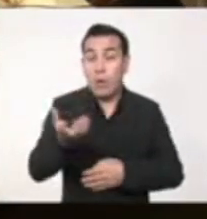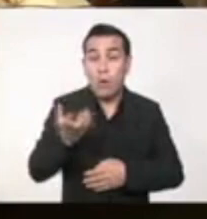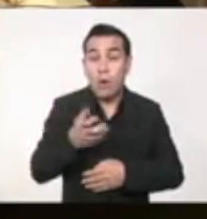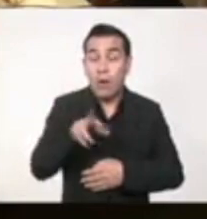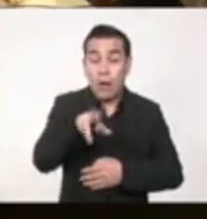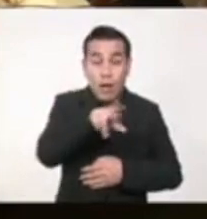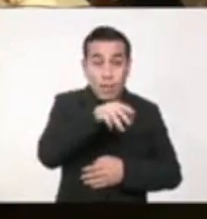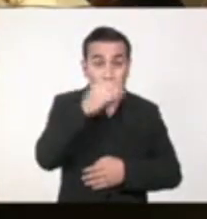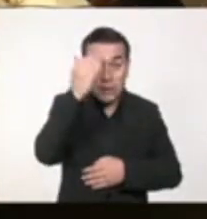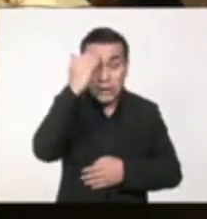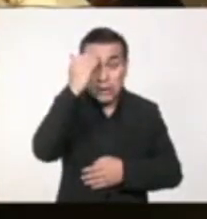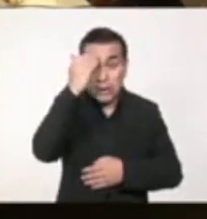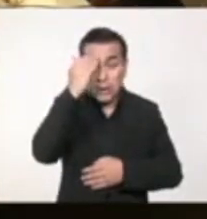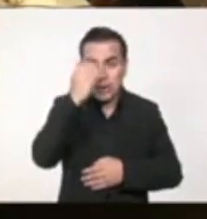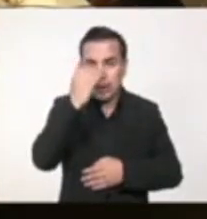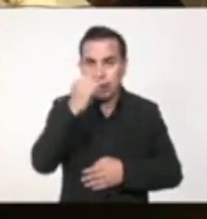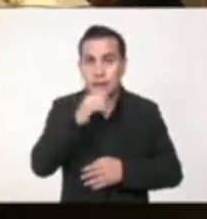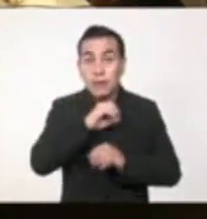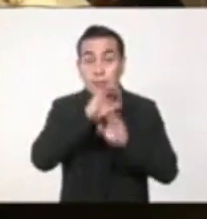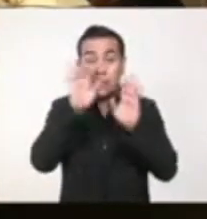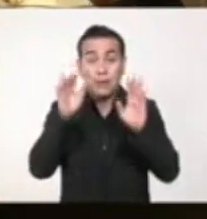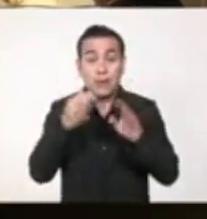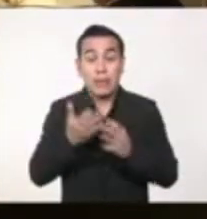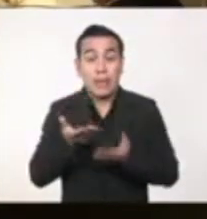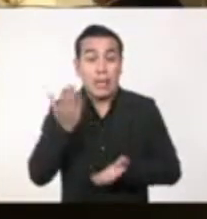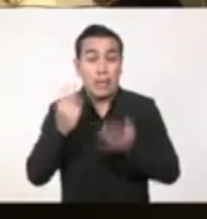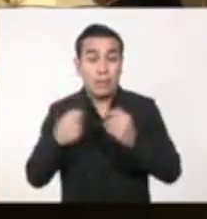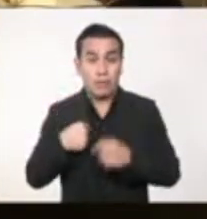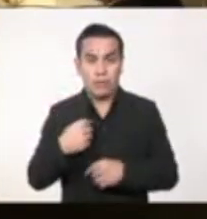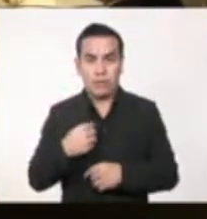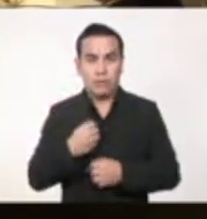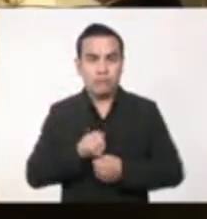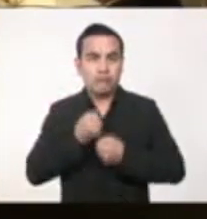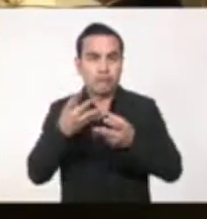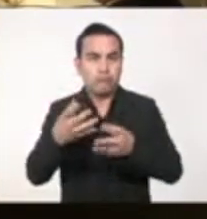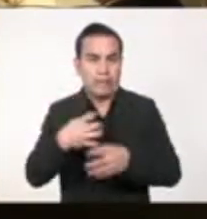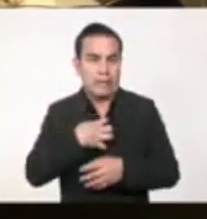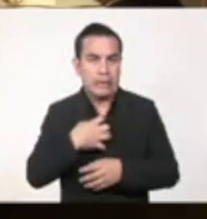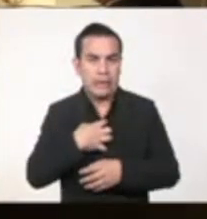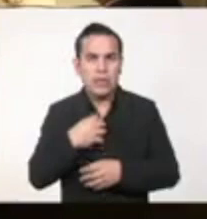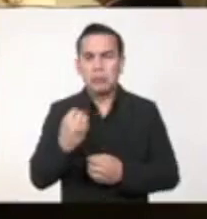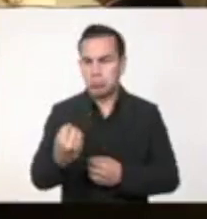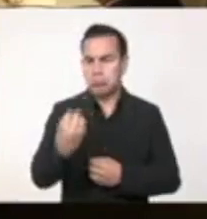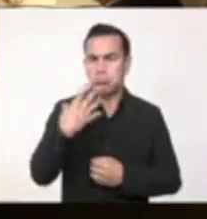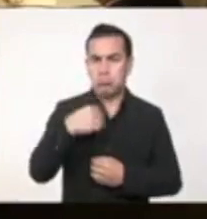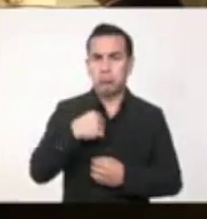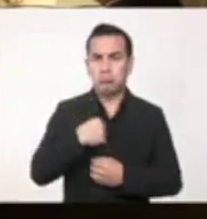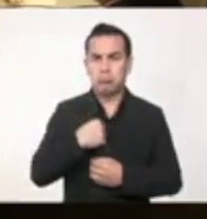hay una cosa si alguien le molesta alguna cosa de las que diga pues díganmelo no hay ningún problema pero estamos